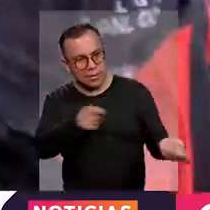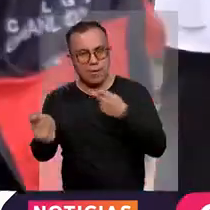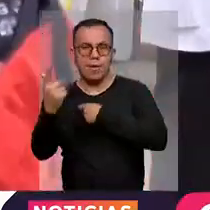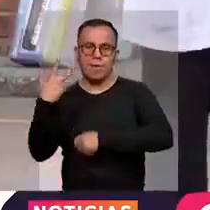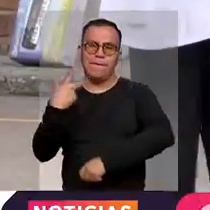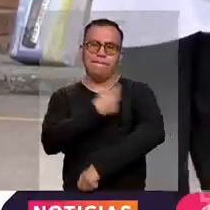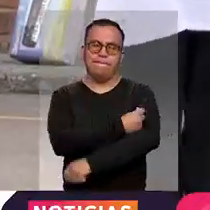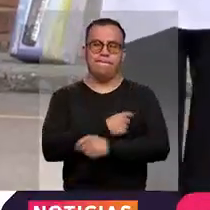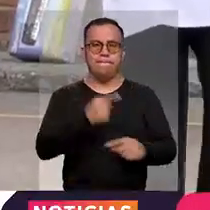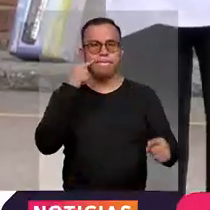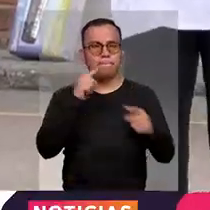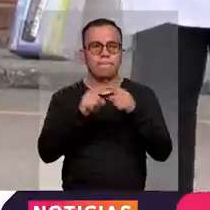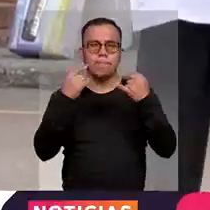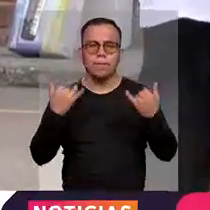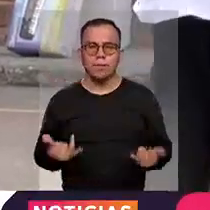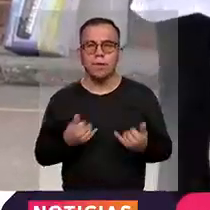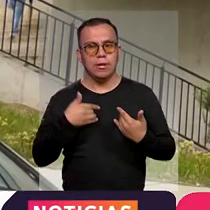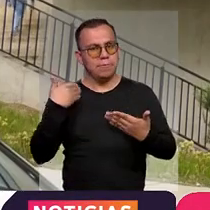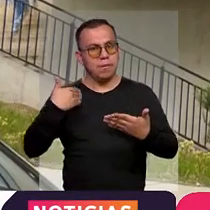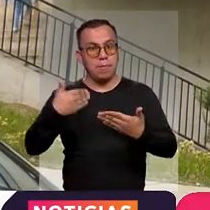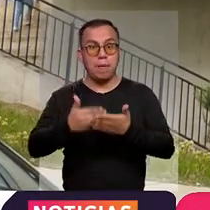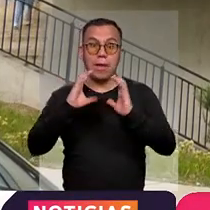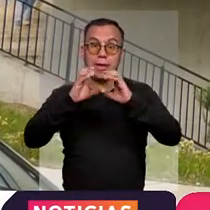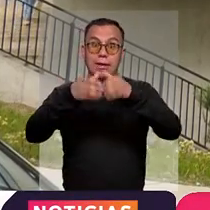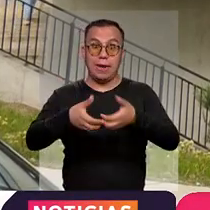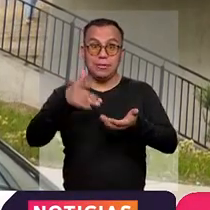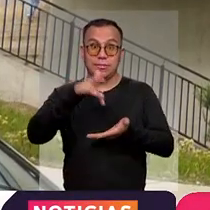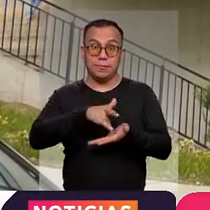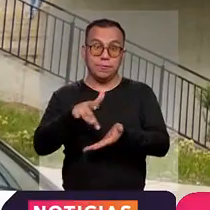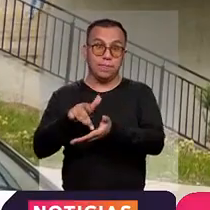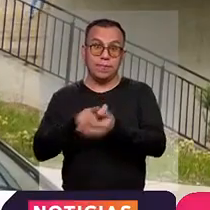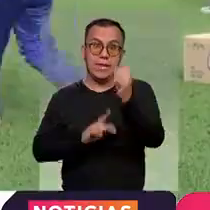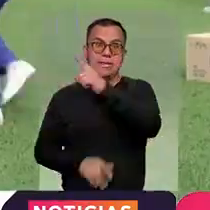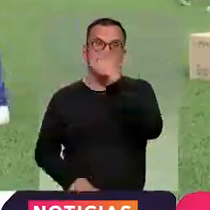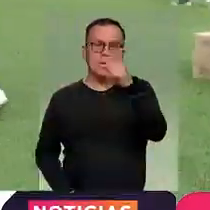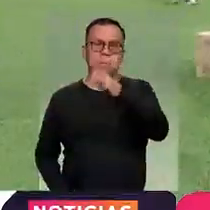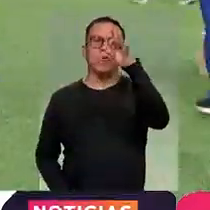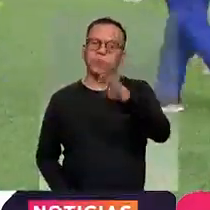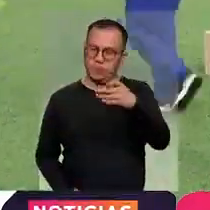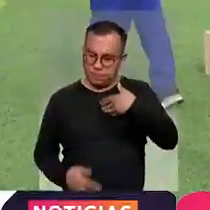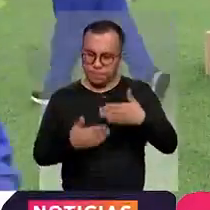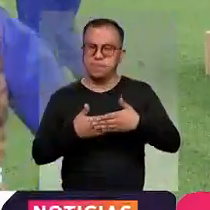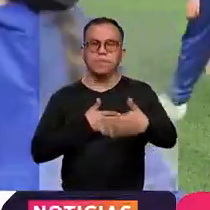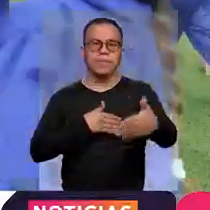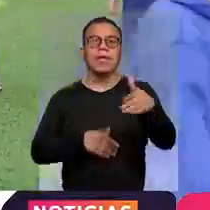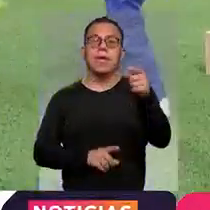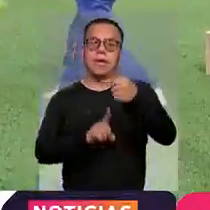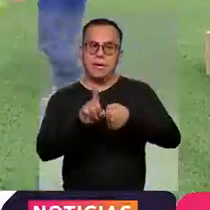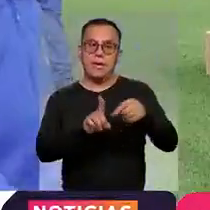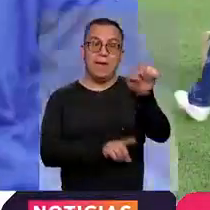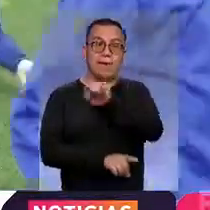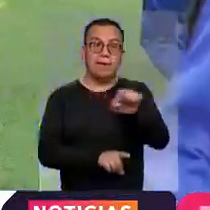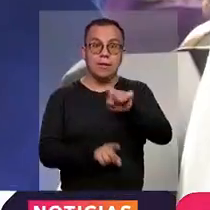12 AñOS NO TIENEN ALTOS íNDICES DE VACUNACIóN.